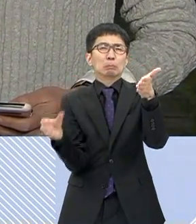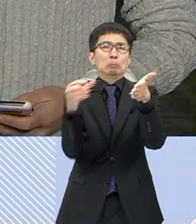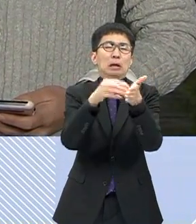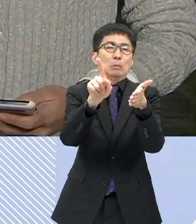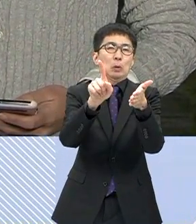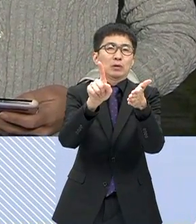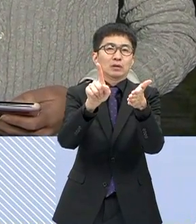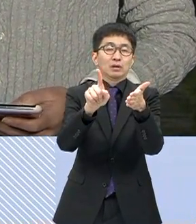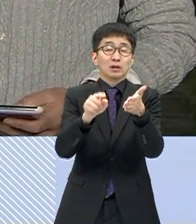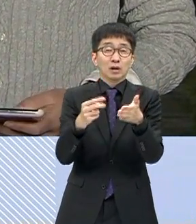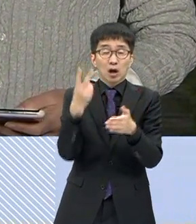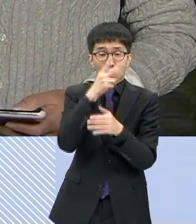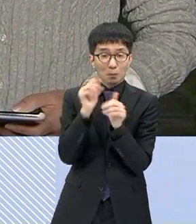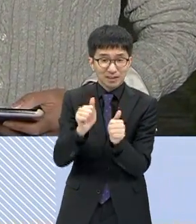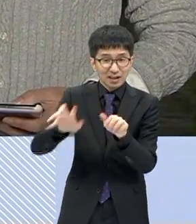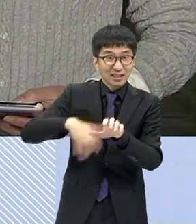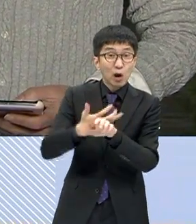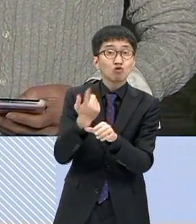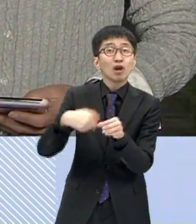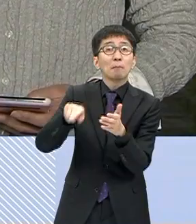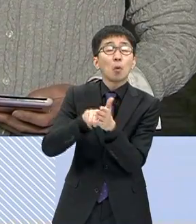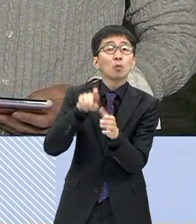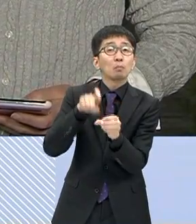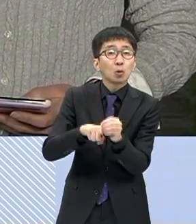진정한 검찰 개혁을 위해 현역 정치인이 법무부 장관에 임명되는 일이